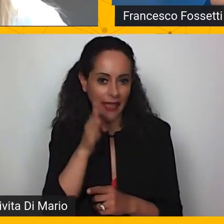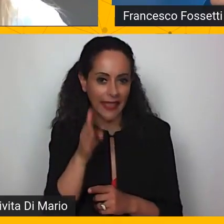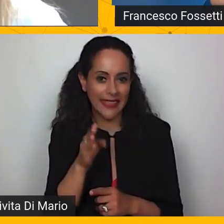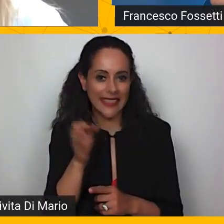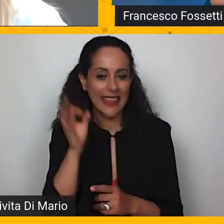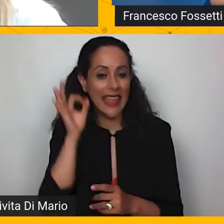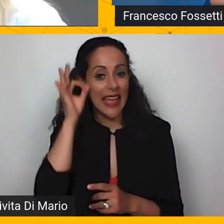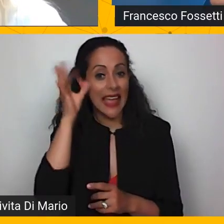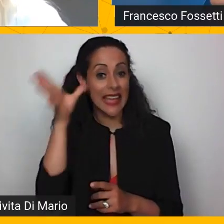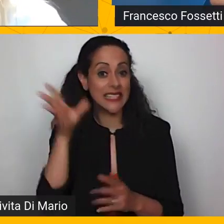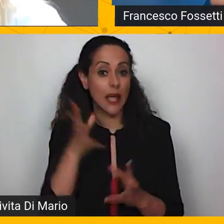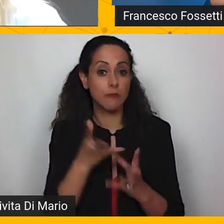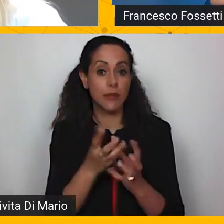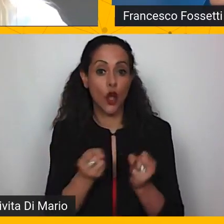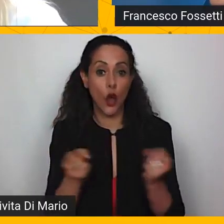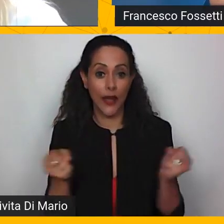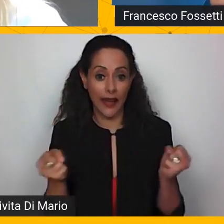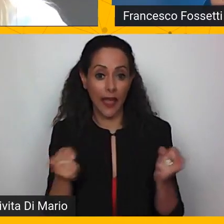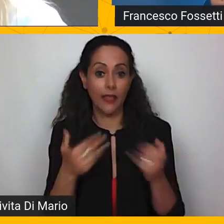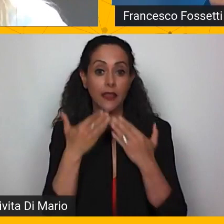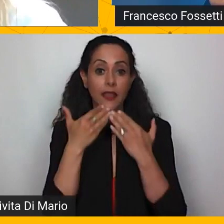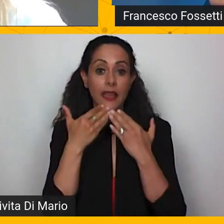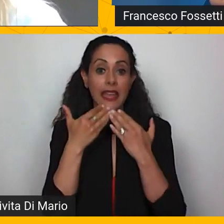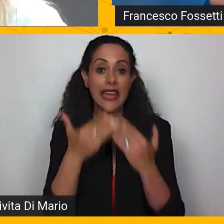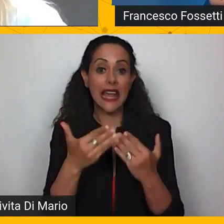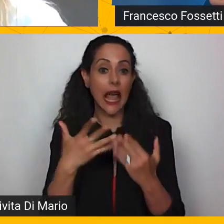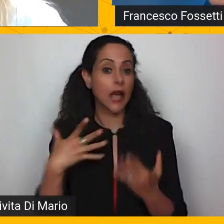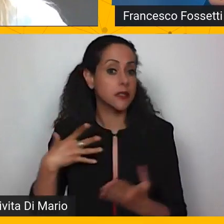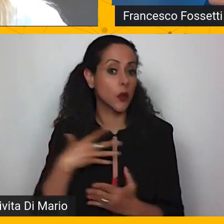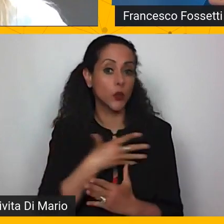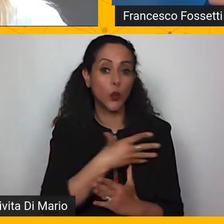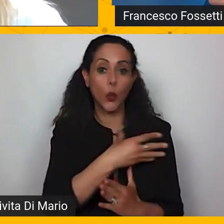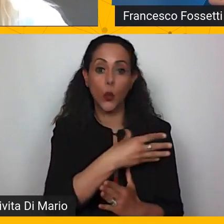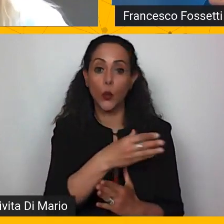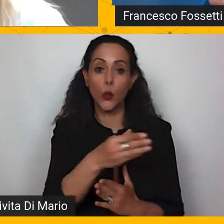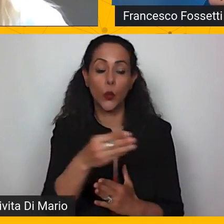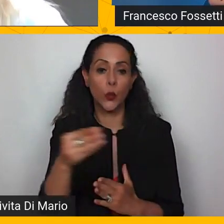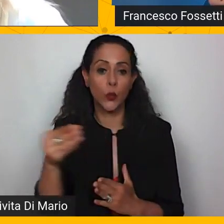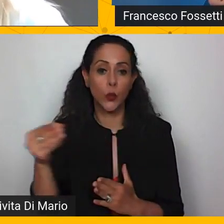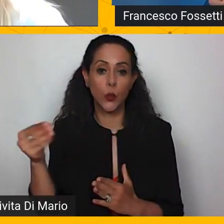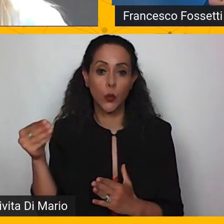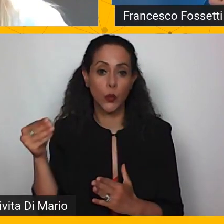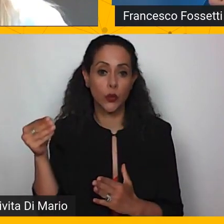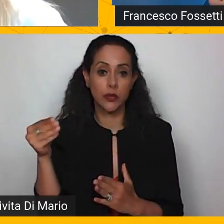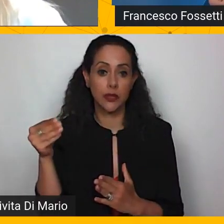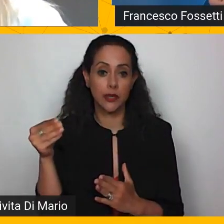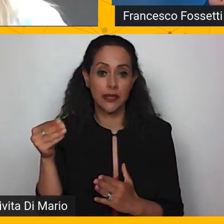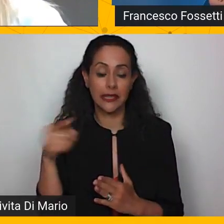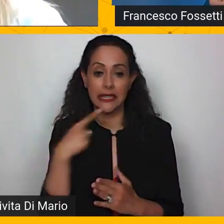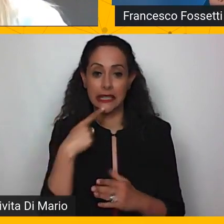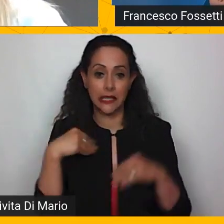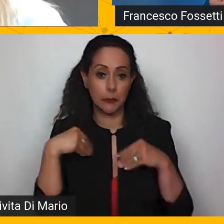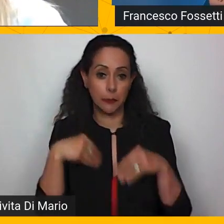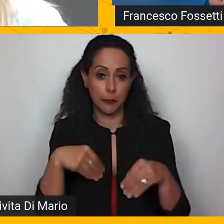per i tuoi esempi concreti ehm